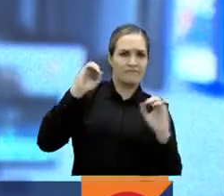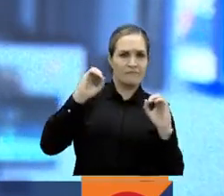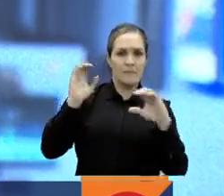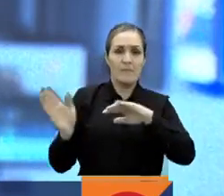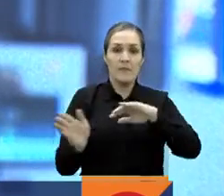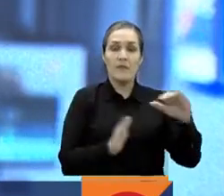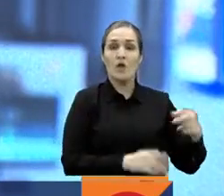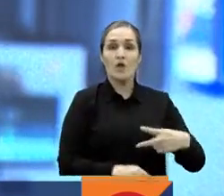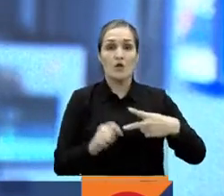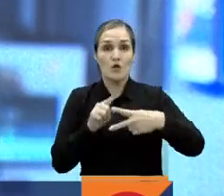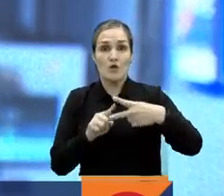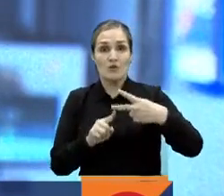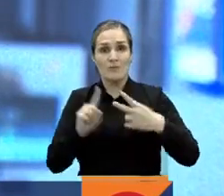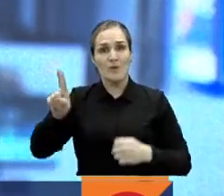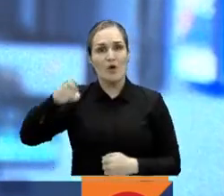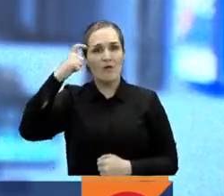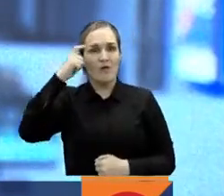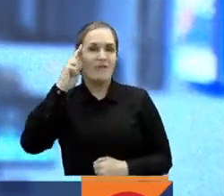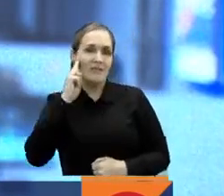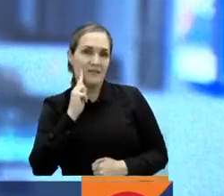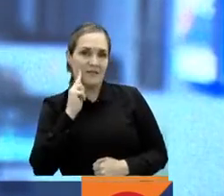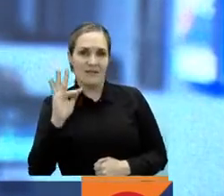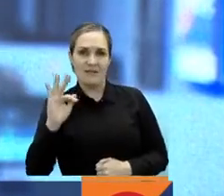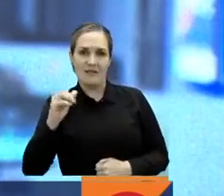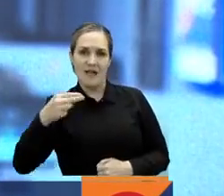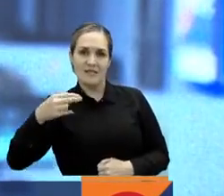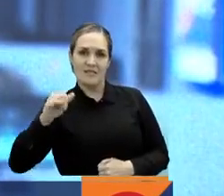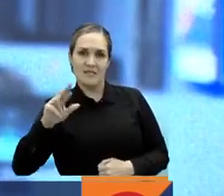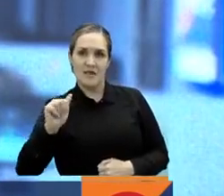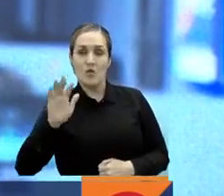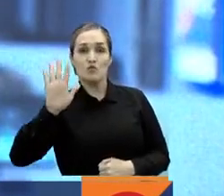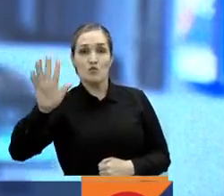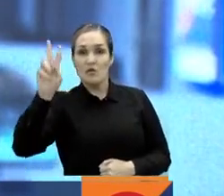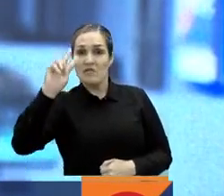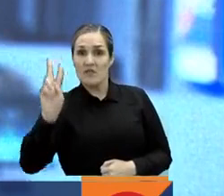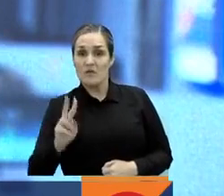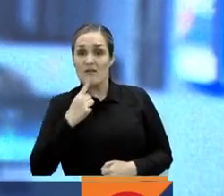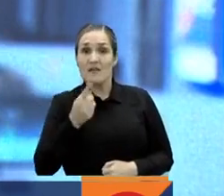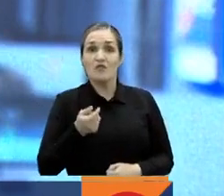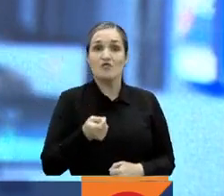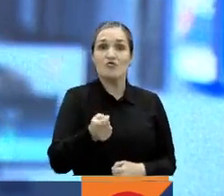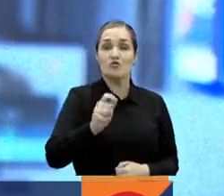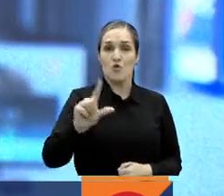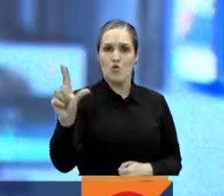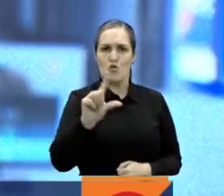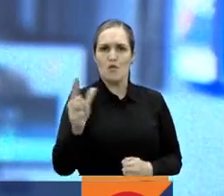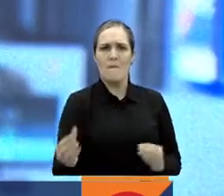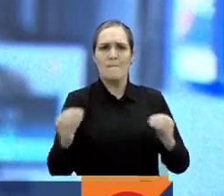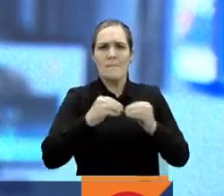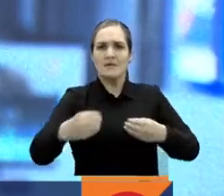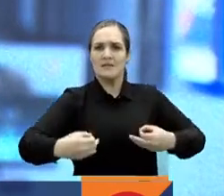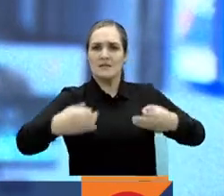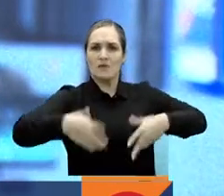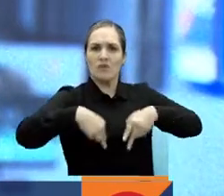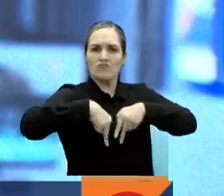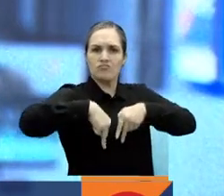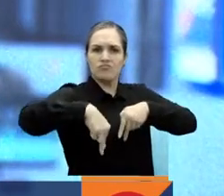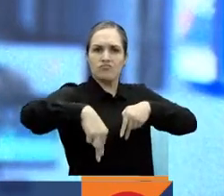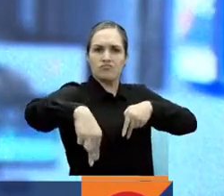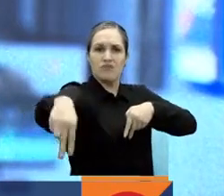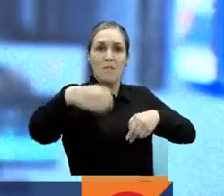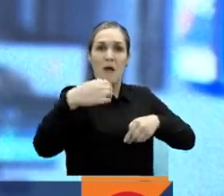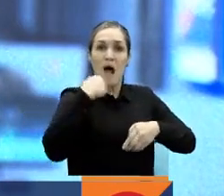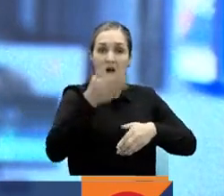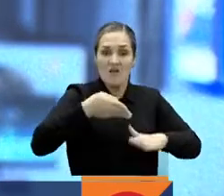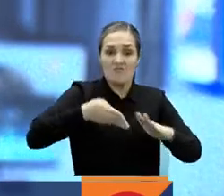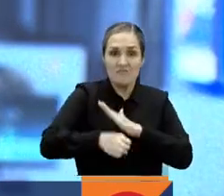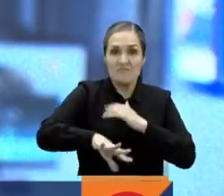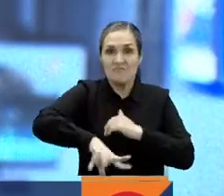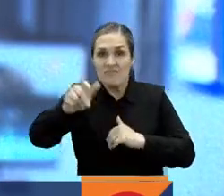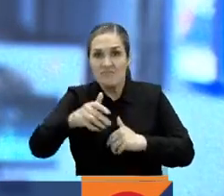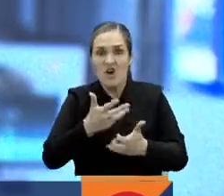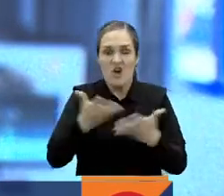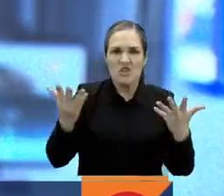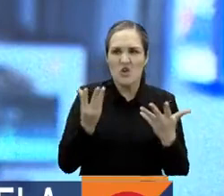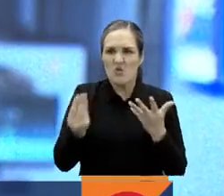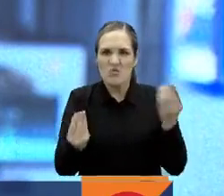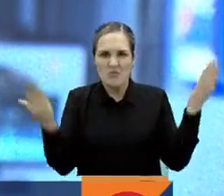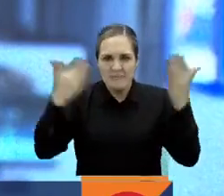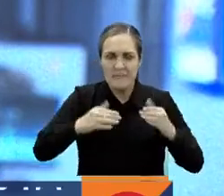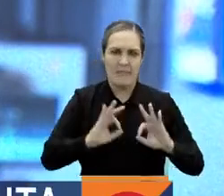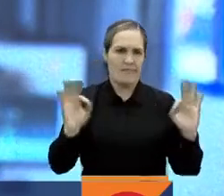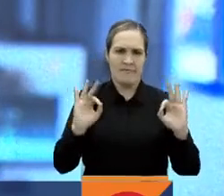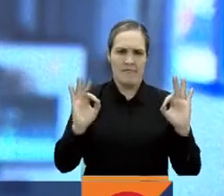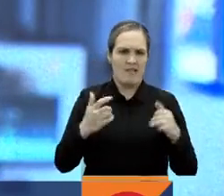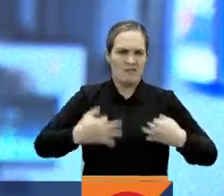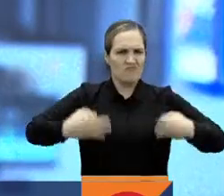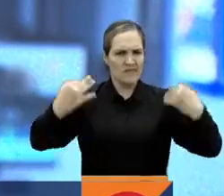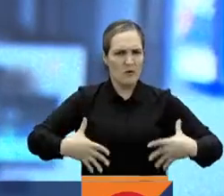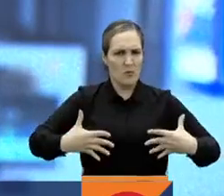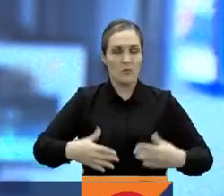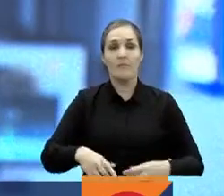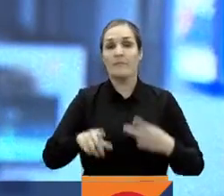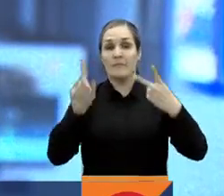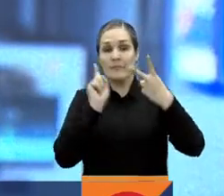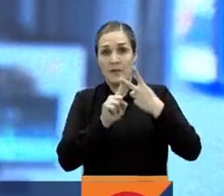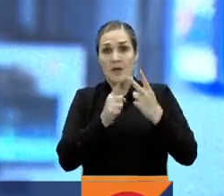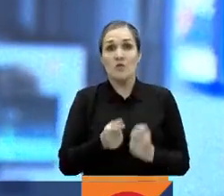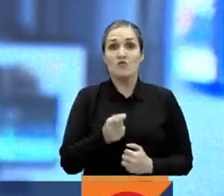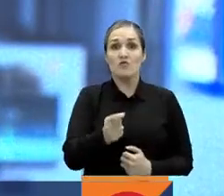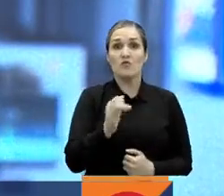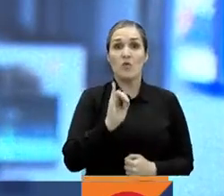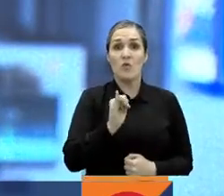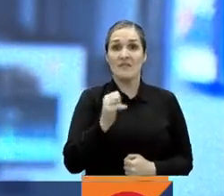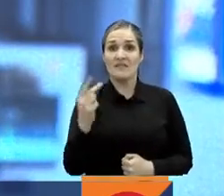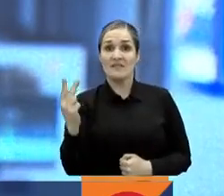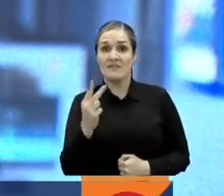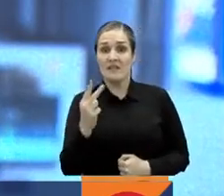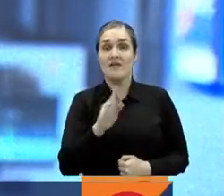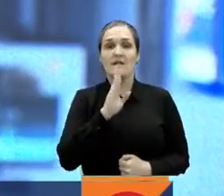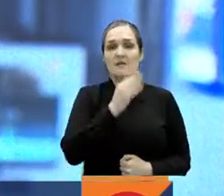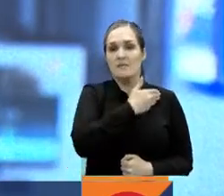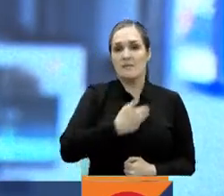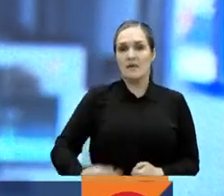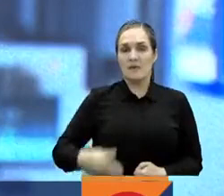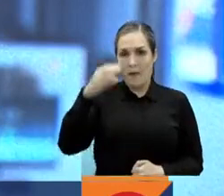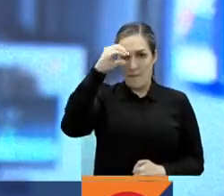INSEGURIDAD DE MANERA CONJUNTA.